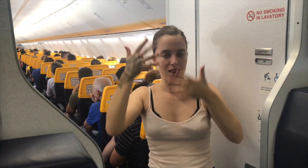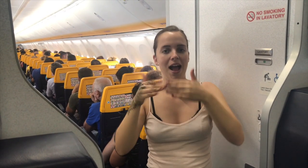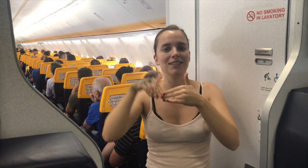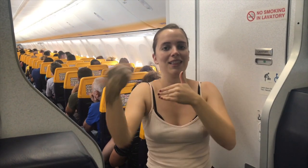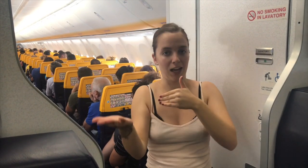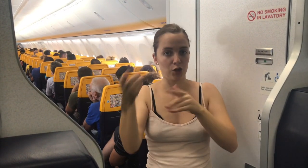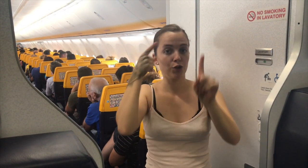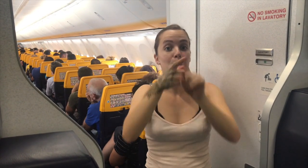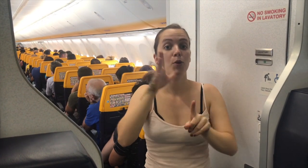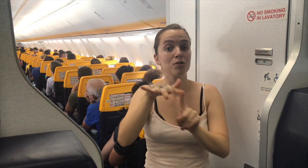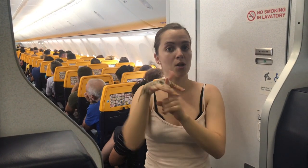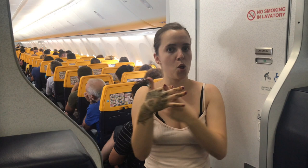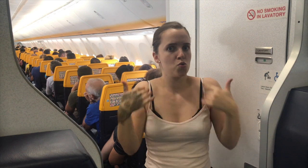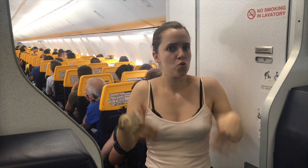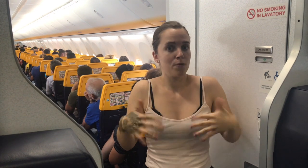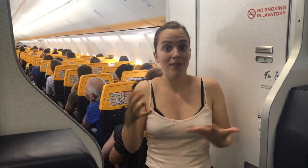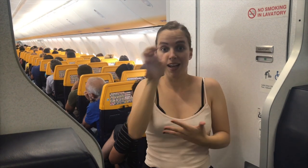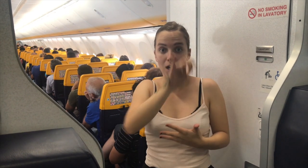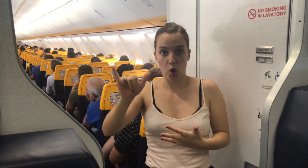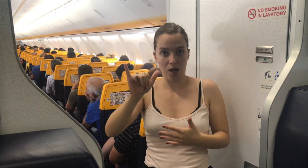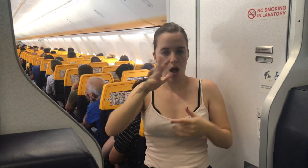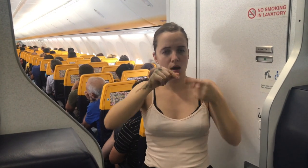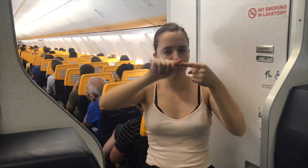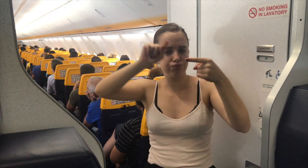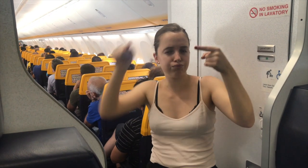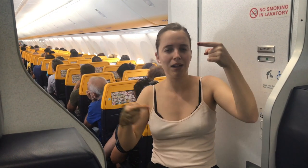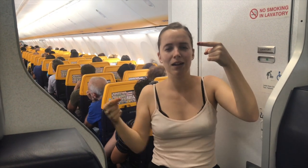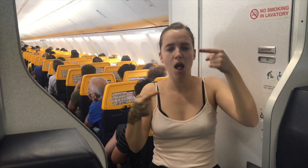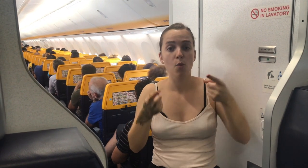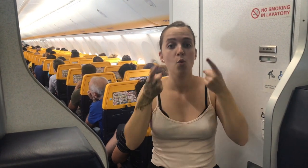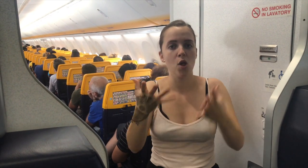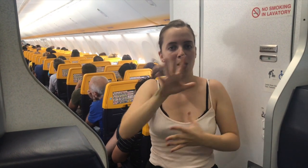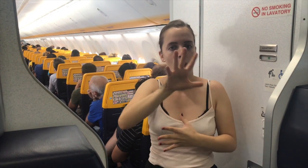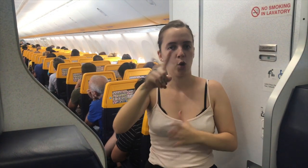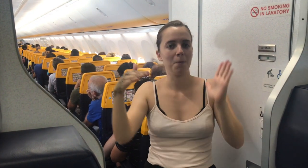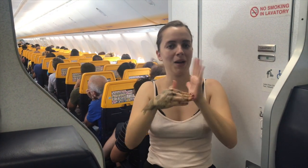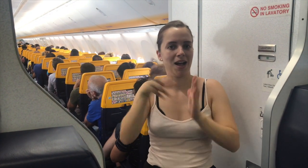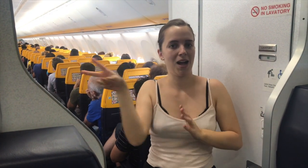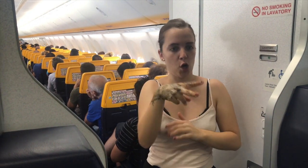Es externa, con el objeto de auditar la deuda de la EUDY, calculada en aproximadamente 51.000 euros.